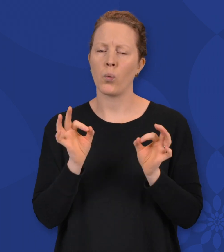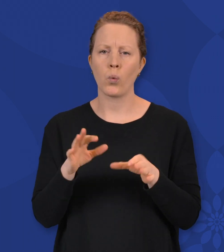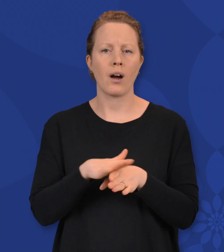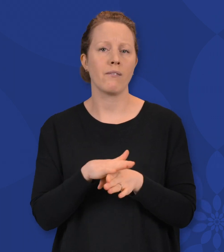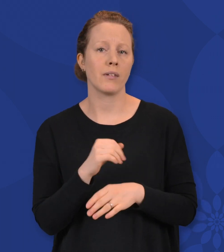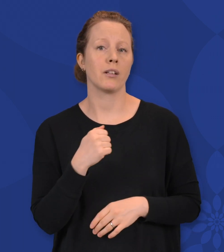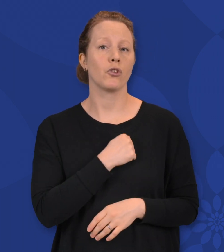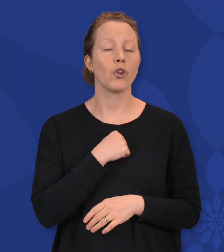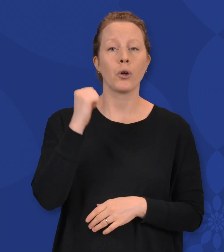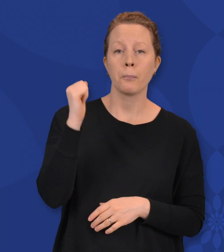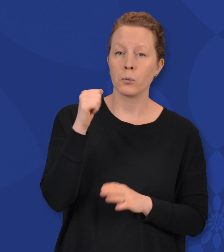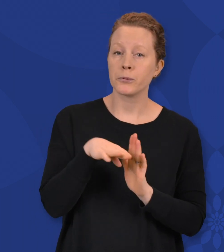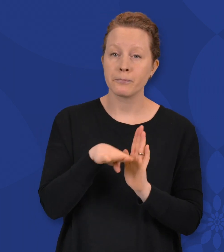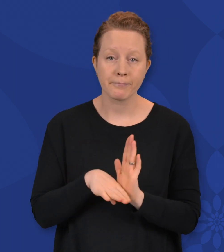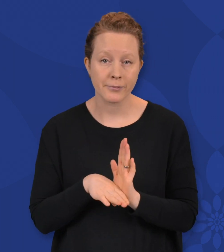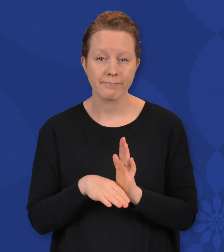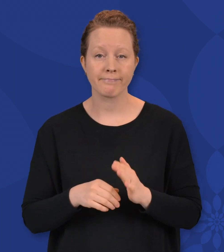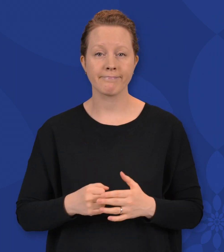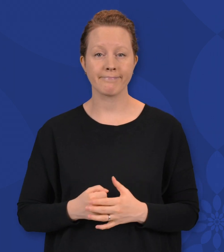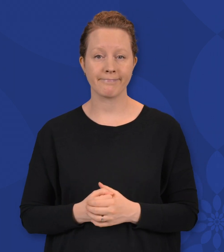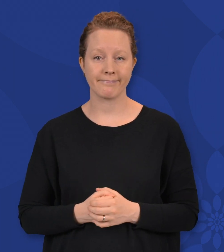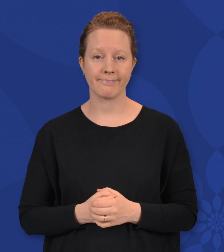ibruktagandet av nödbromsmekanismen.